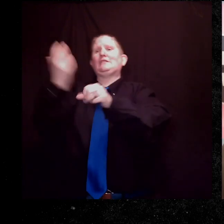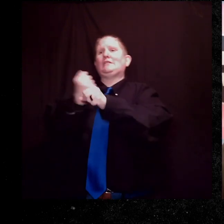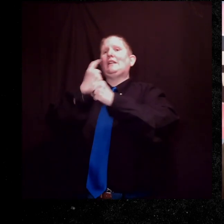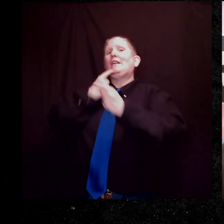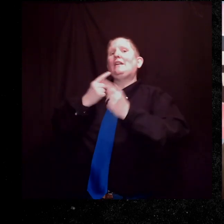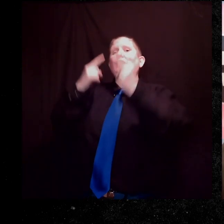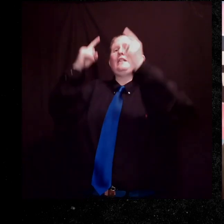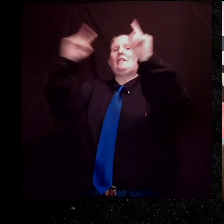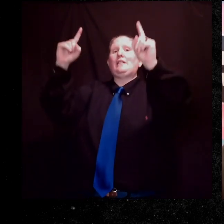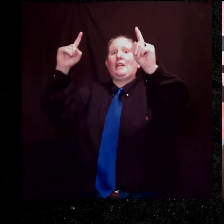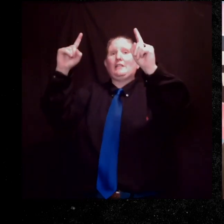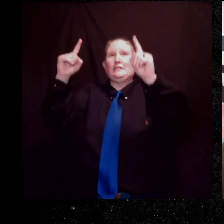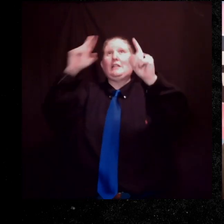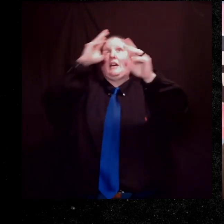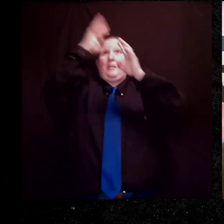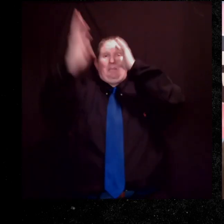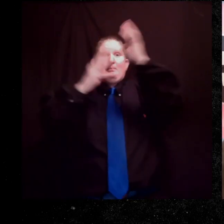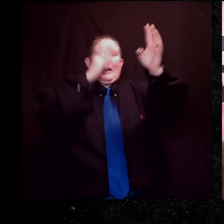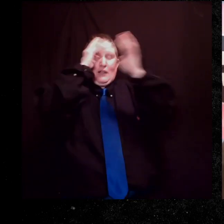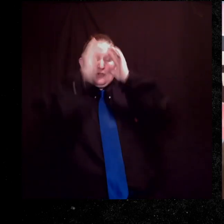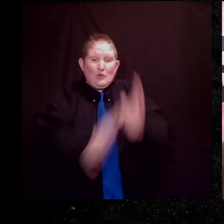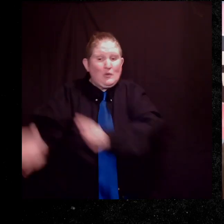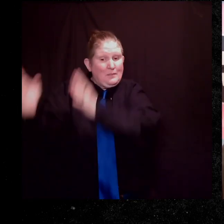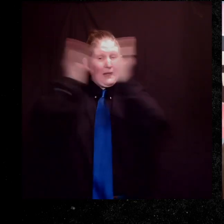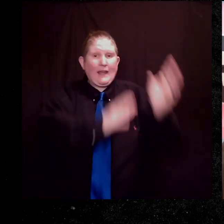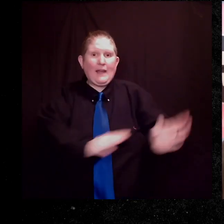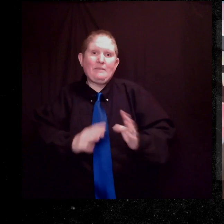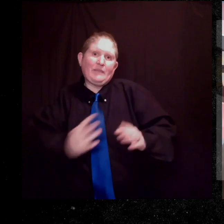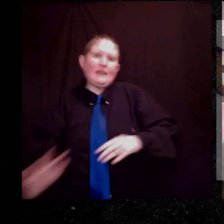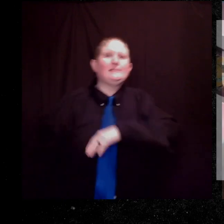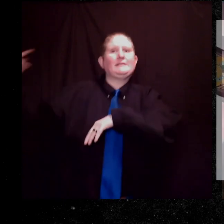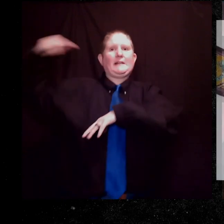Resiliencia, haz un nuevo plan